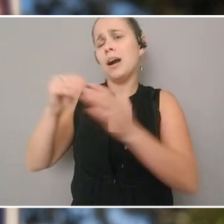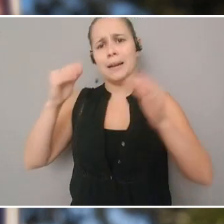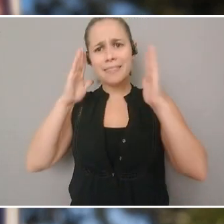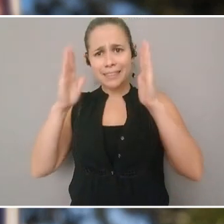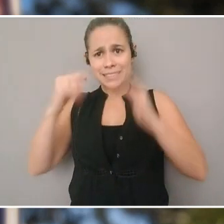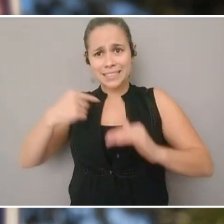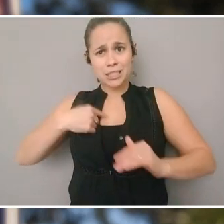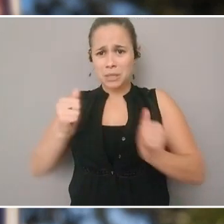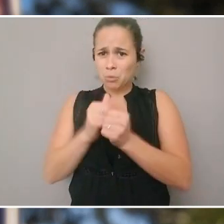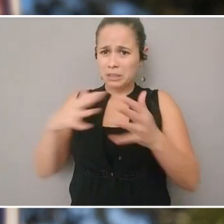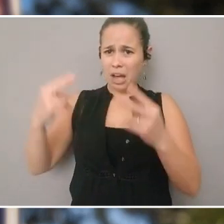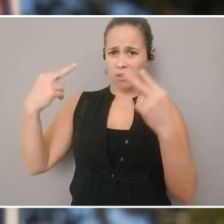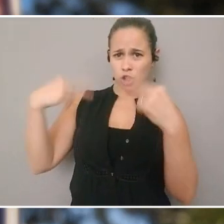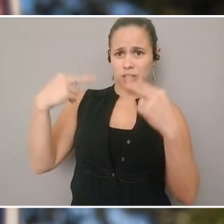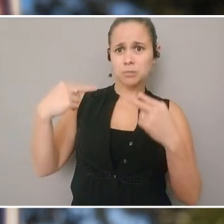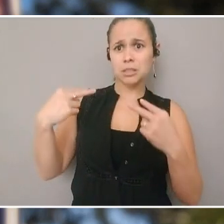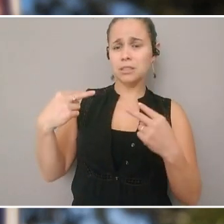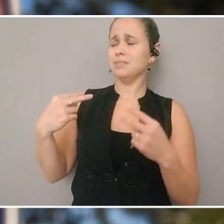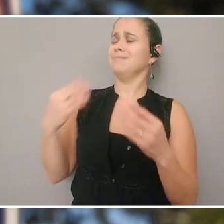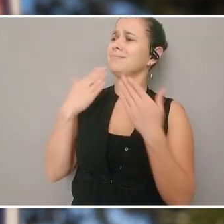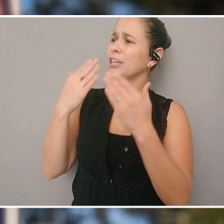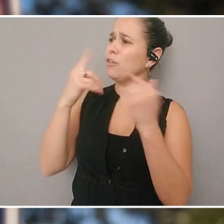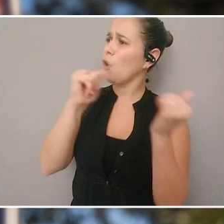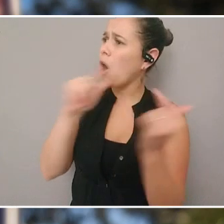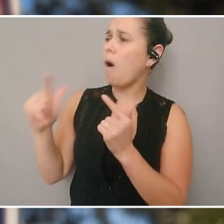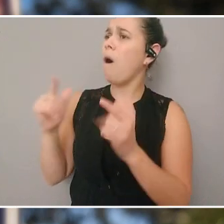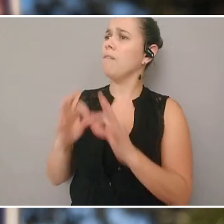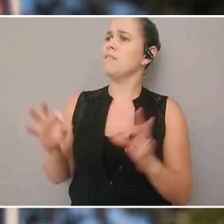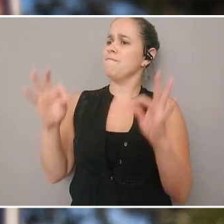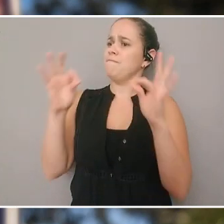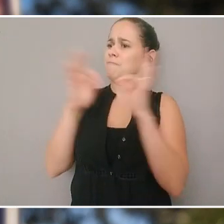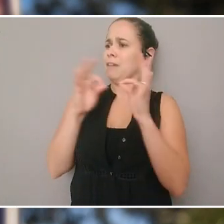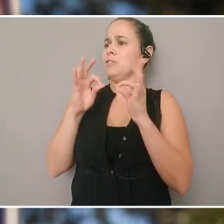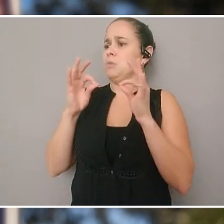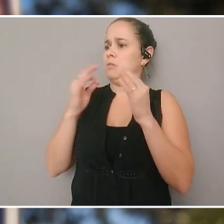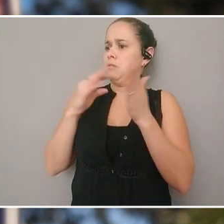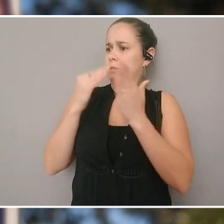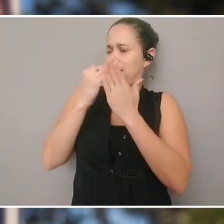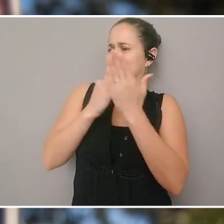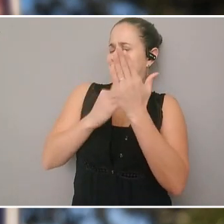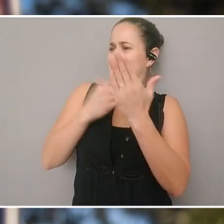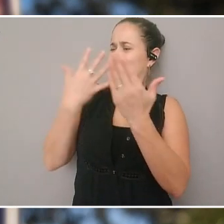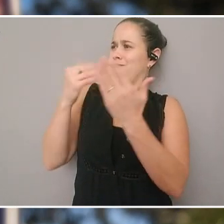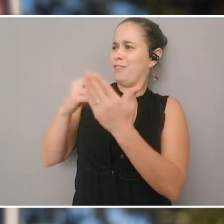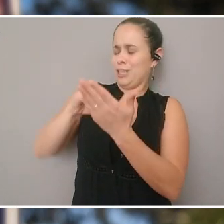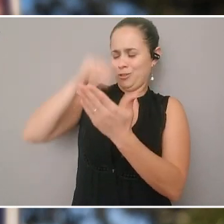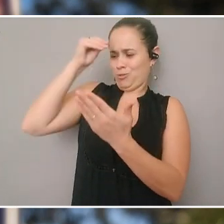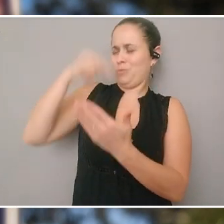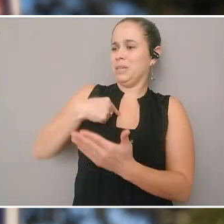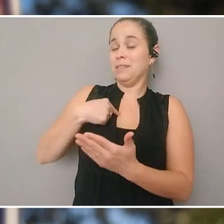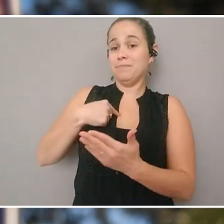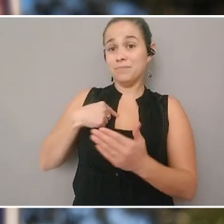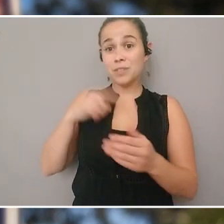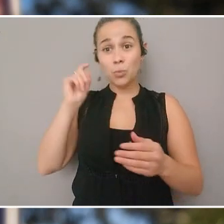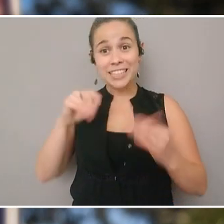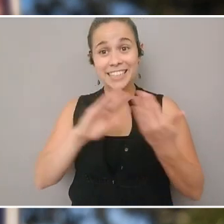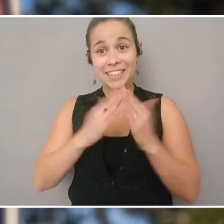las invaluables lecciones que me han enseñado.